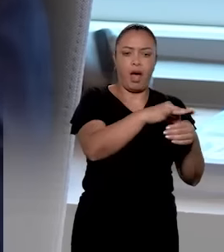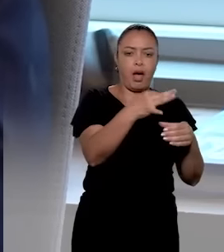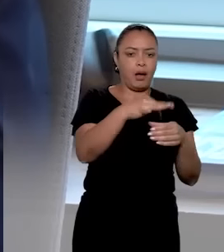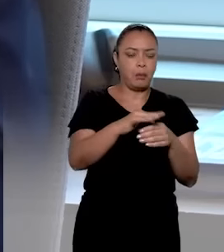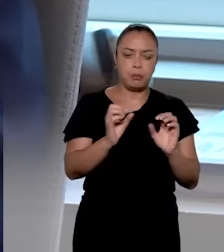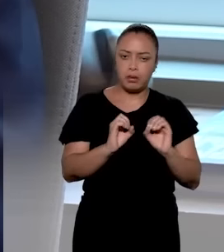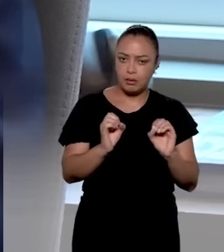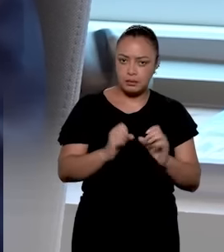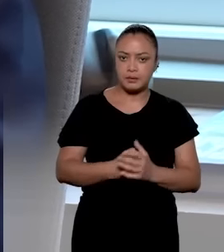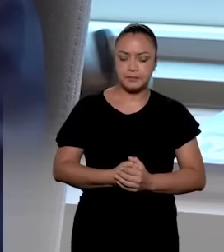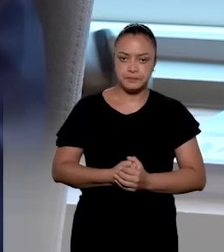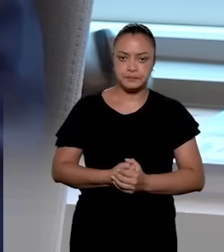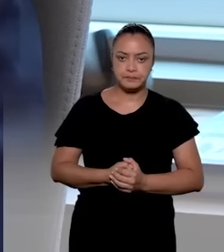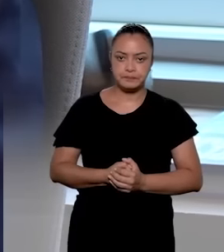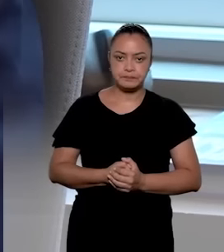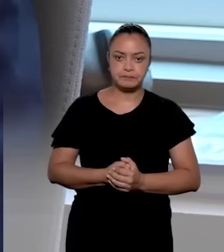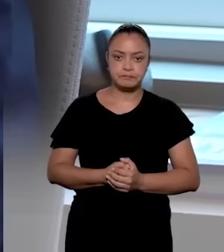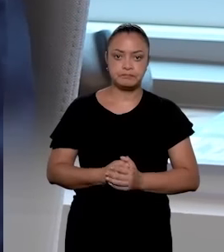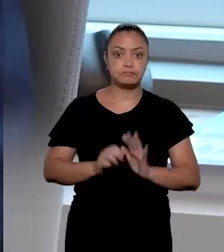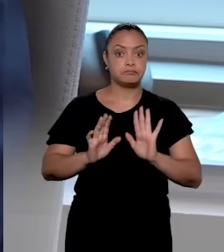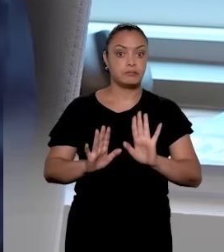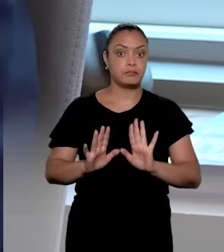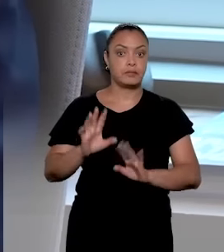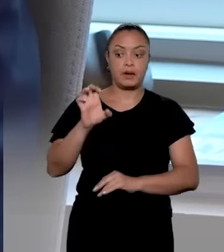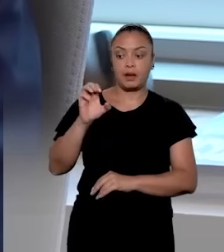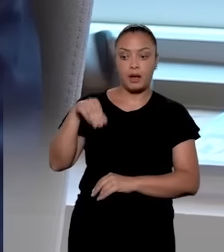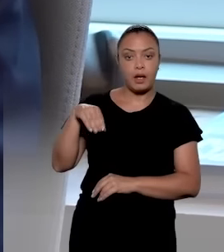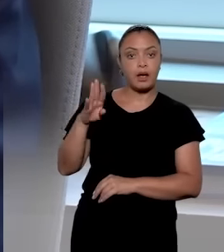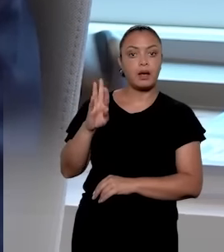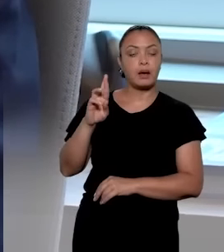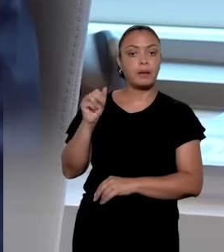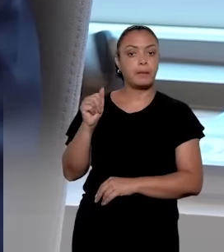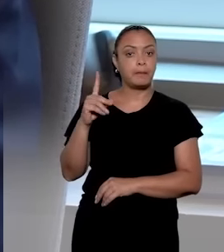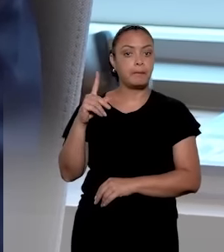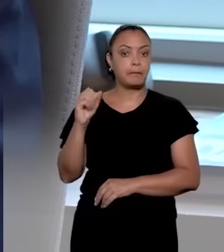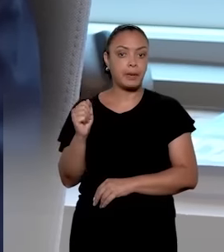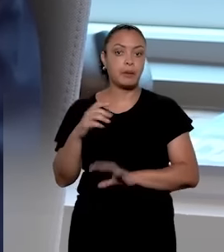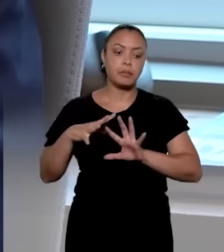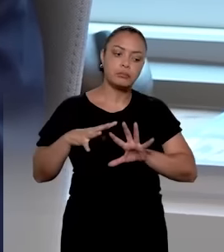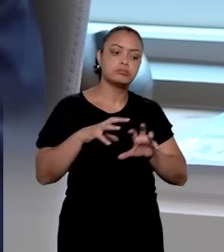não apresentava umidade e nem matéria orgânica. A Embrapa domou o Cerrado, depois de estudos